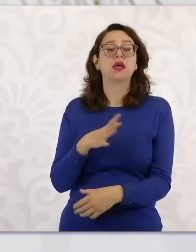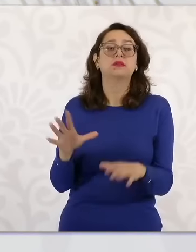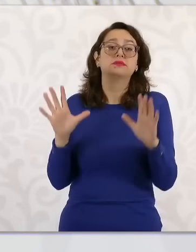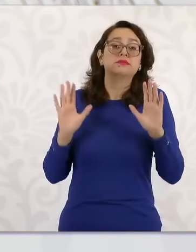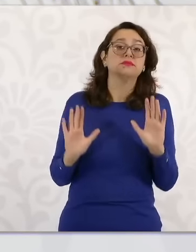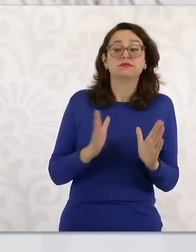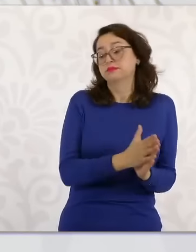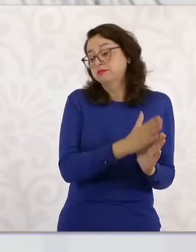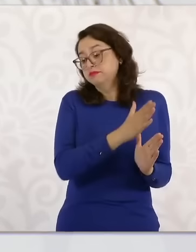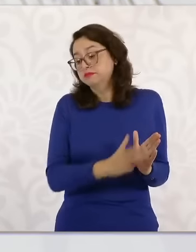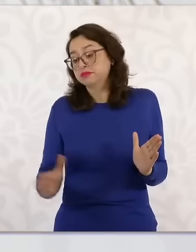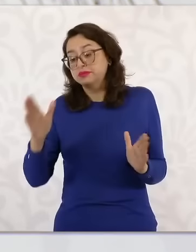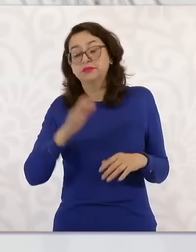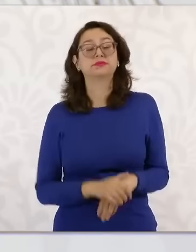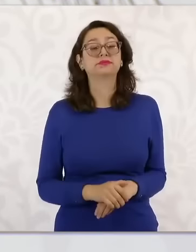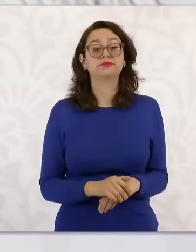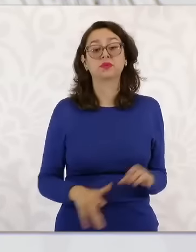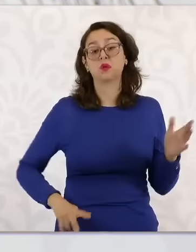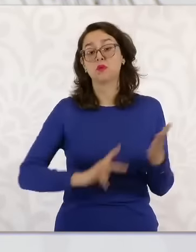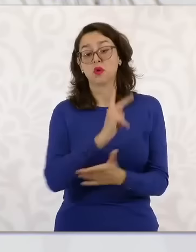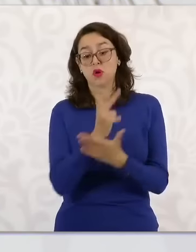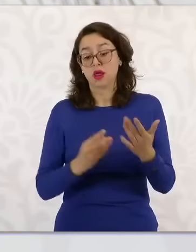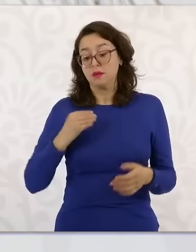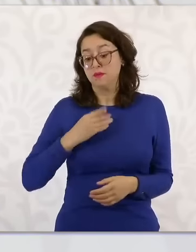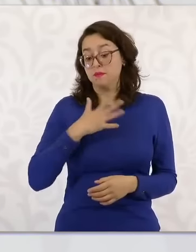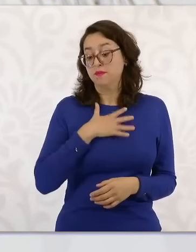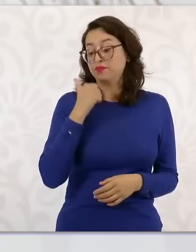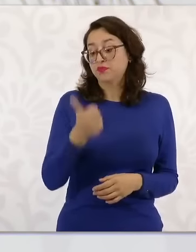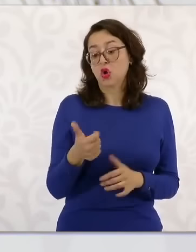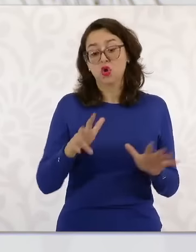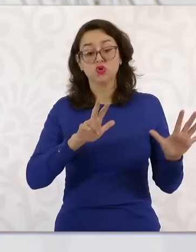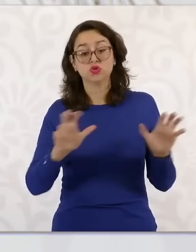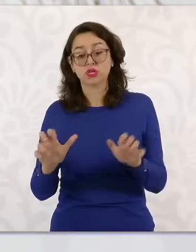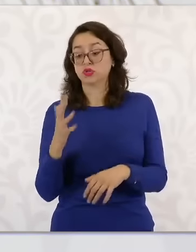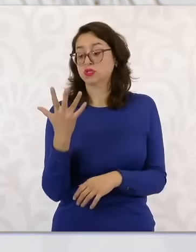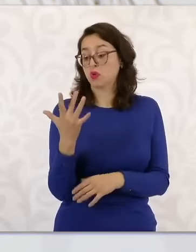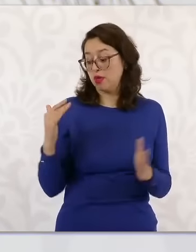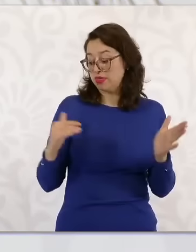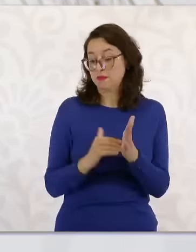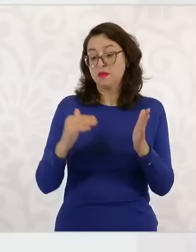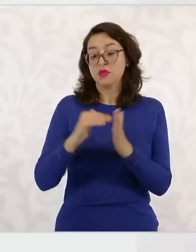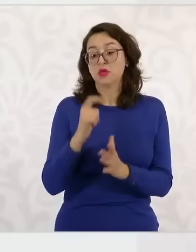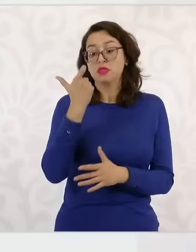los programas de bienestar, 850,000 millones de pesos destinados de manera directa de apoyo